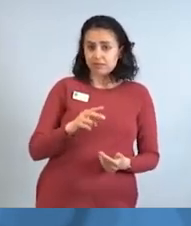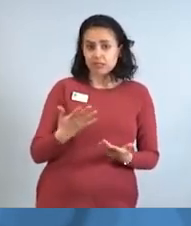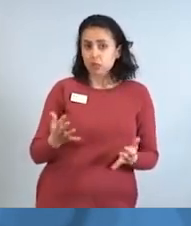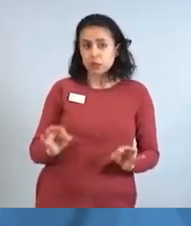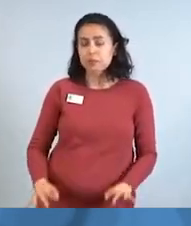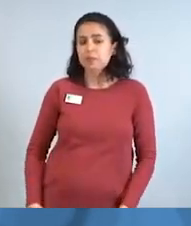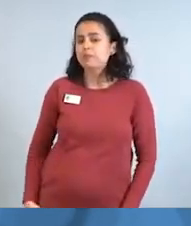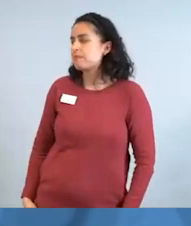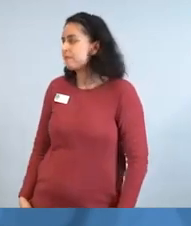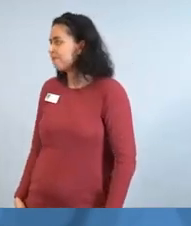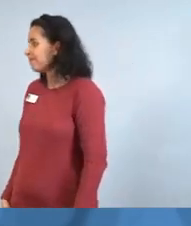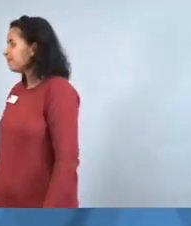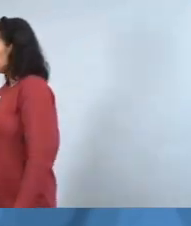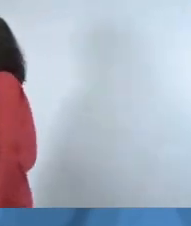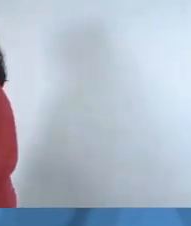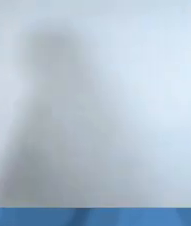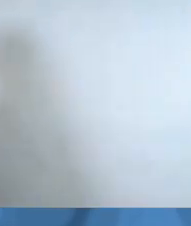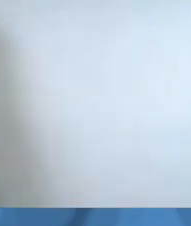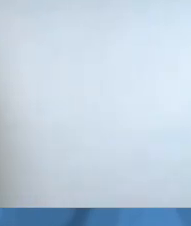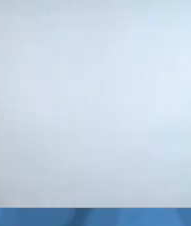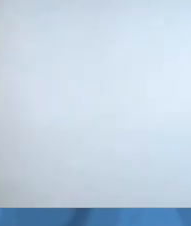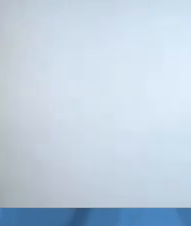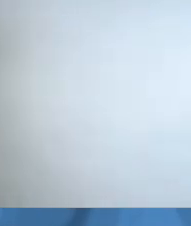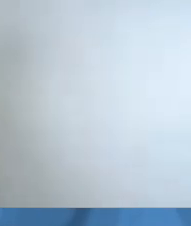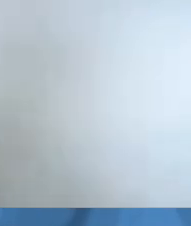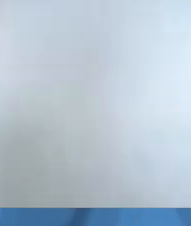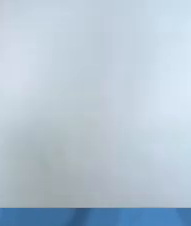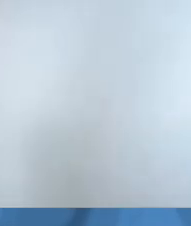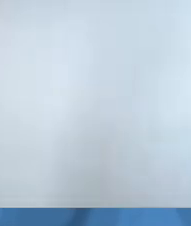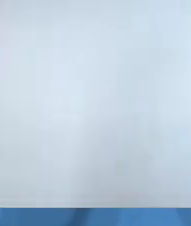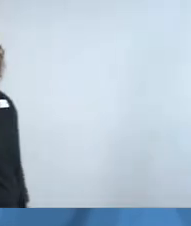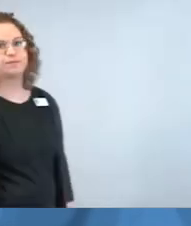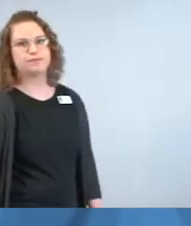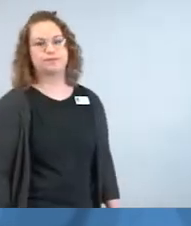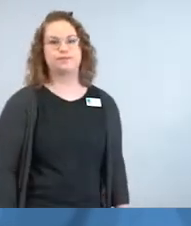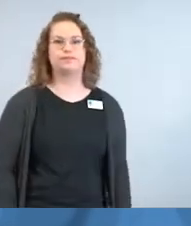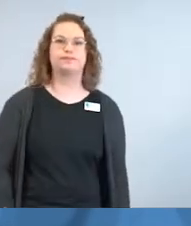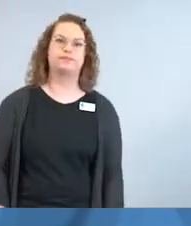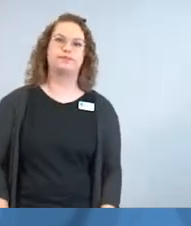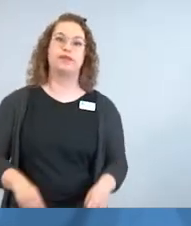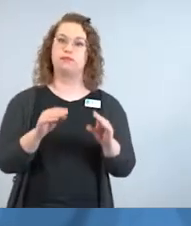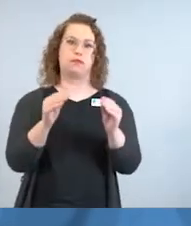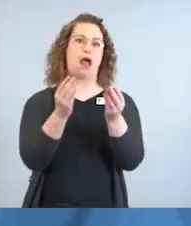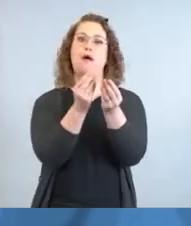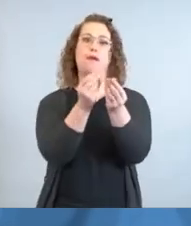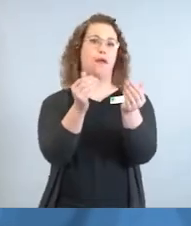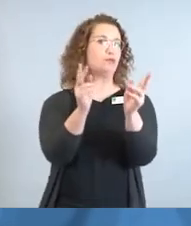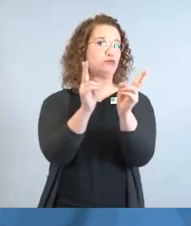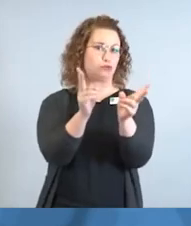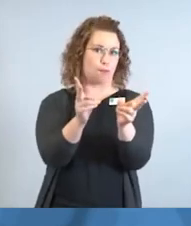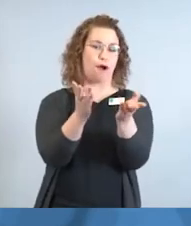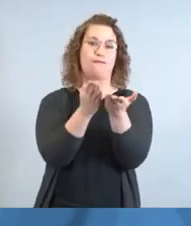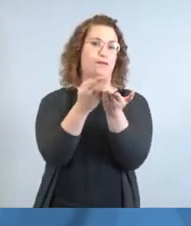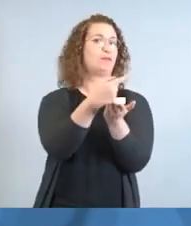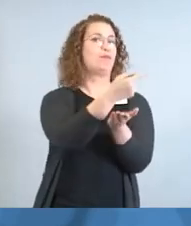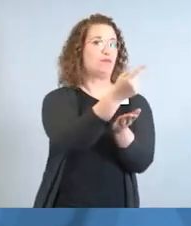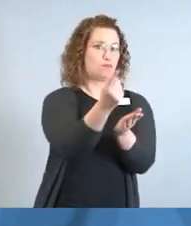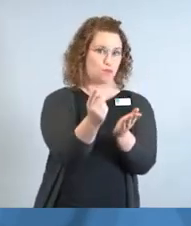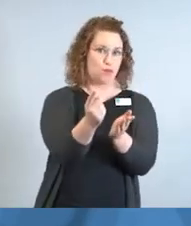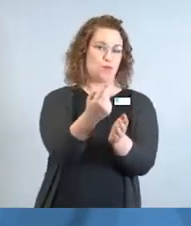Eiköhän se laatu ole ihan yhtä hyvä kuin muillakin rokotteilla. Tiukka lääkeviranomainen, kuten Fimea tai Euroopan lääkeviranomainen